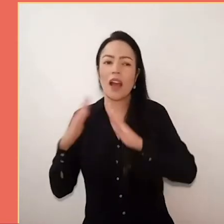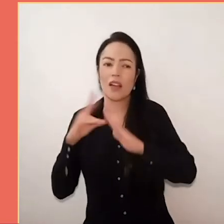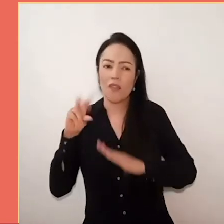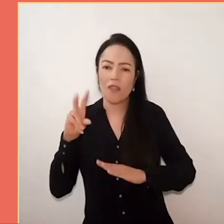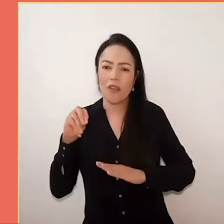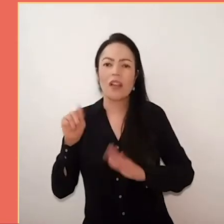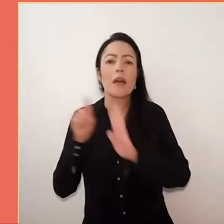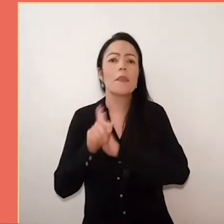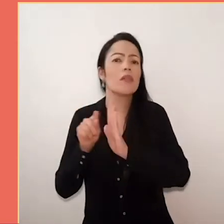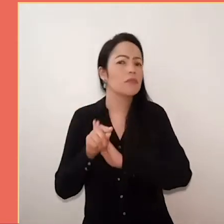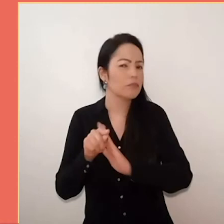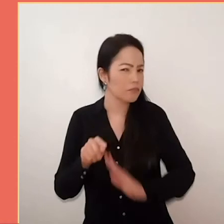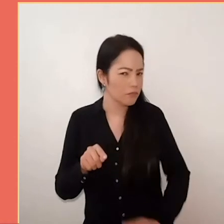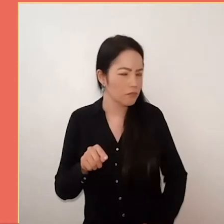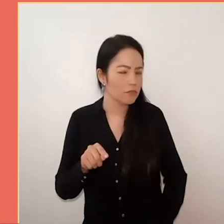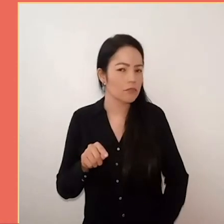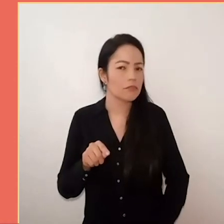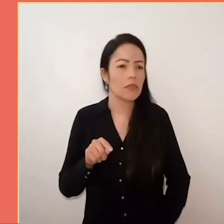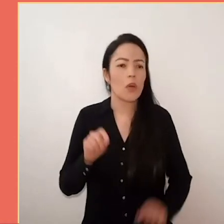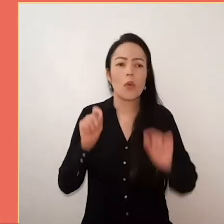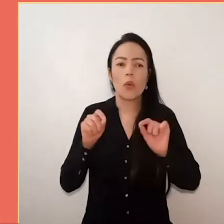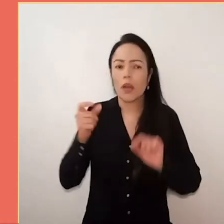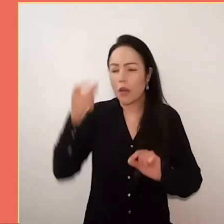E é tudo muito essa concepção de infância,